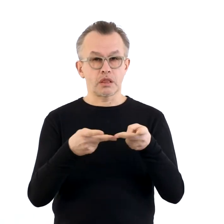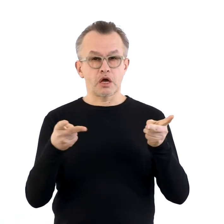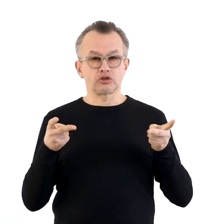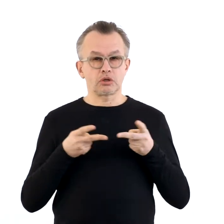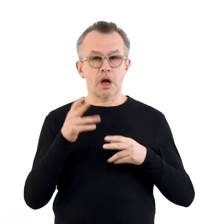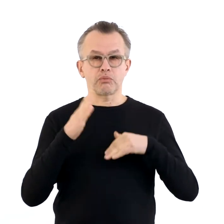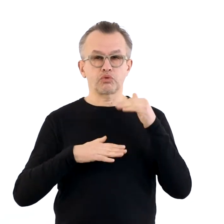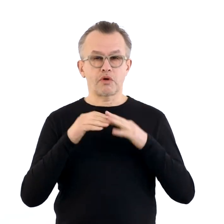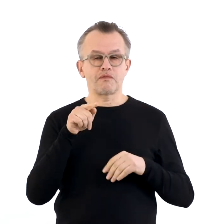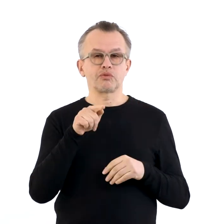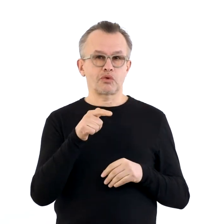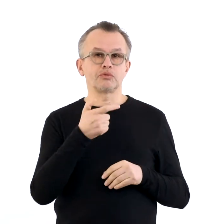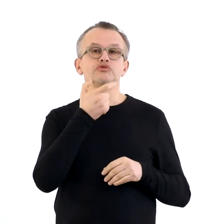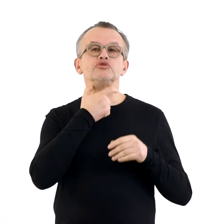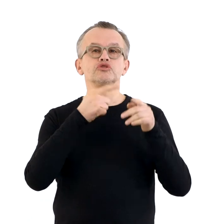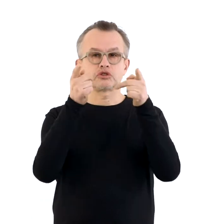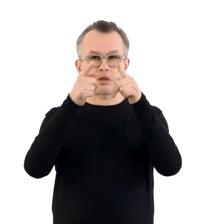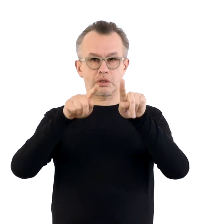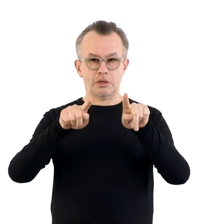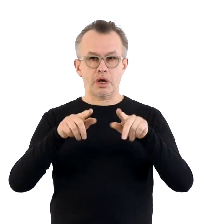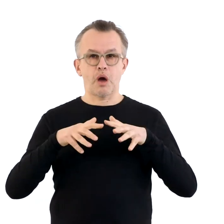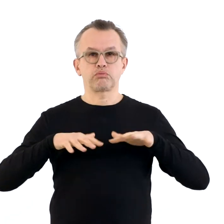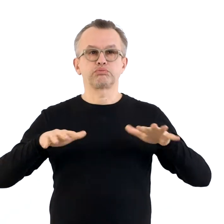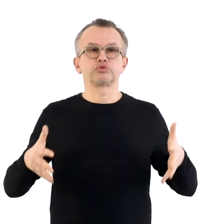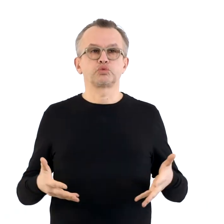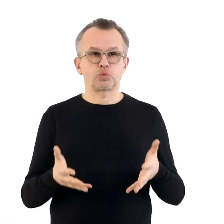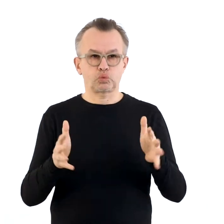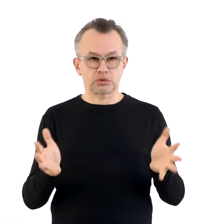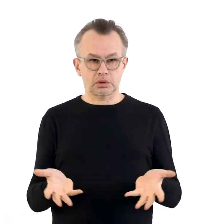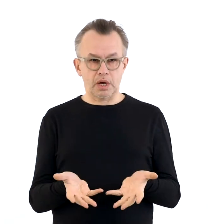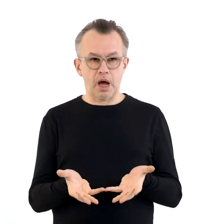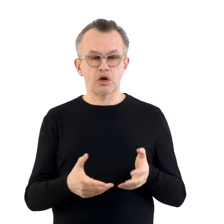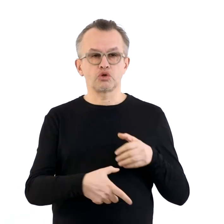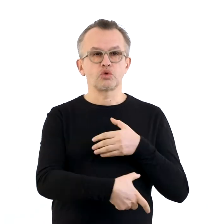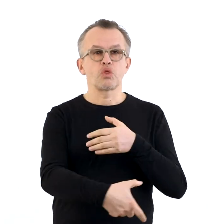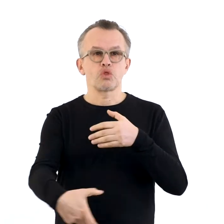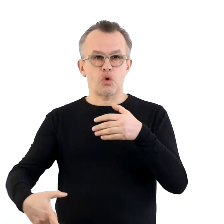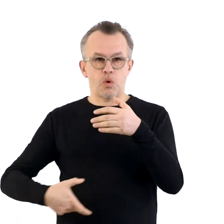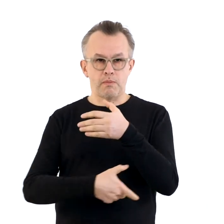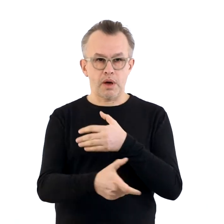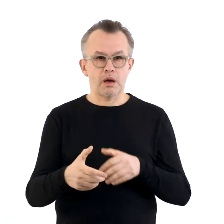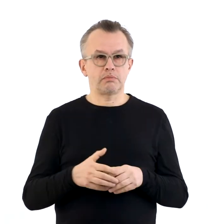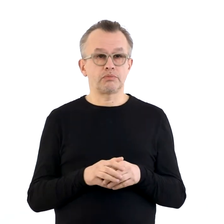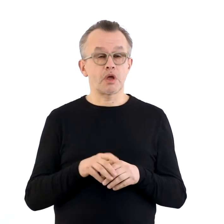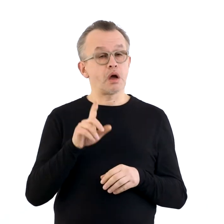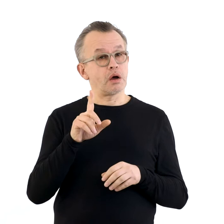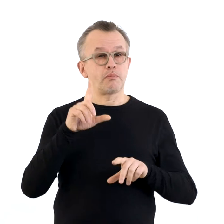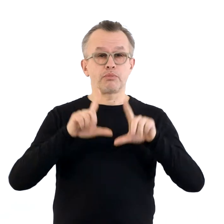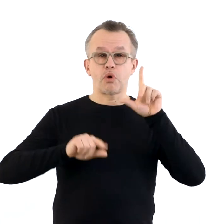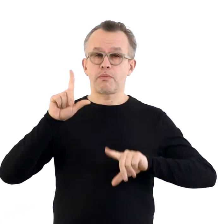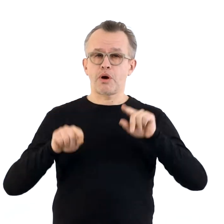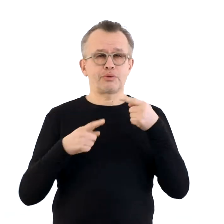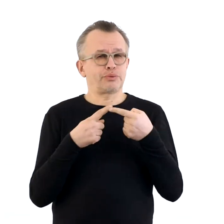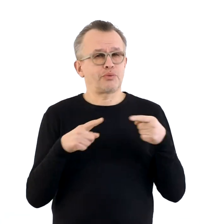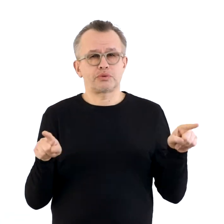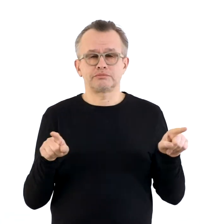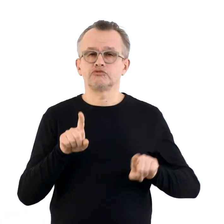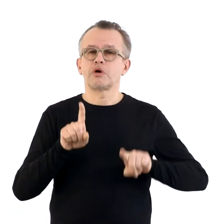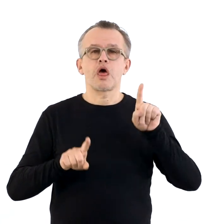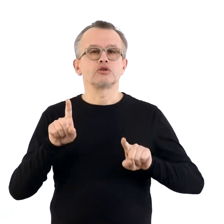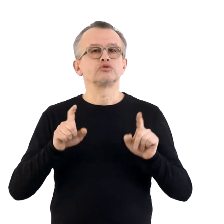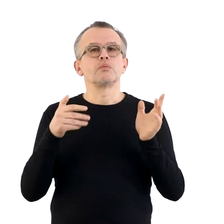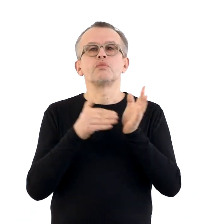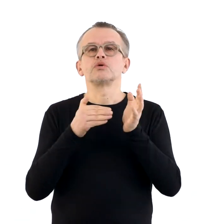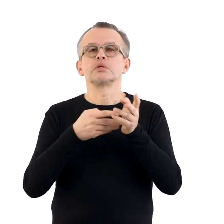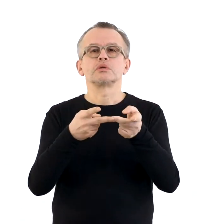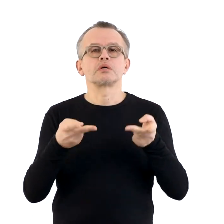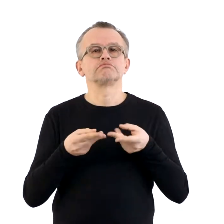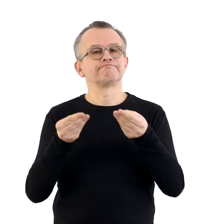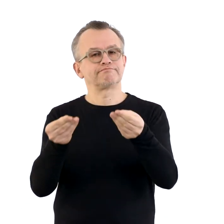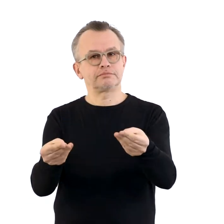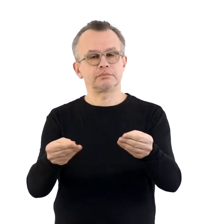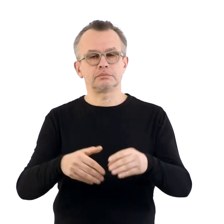Naczynia składały się z szyjki, brzuśca i stopy, które różniły się w proporcjach, uzależnionych od przeznaczenia naczynia.